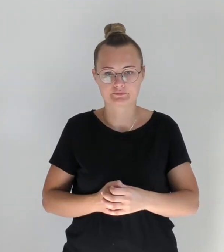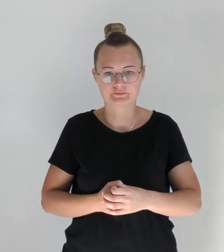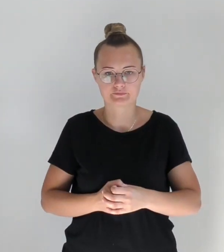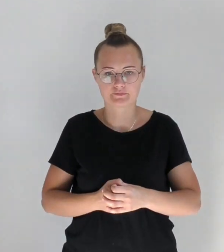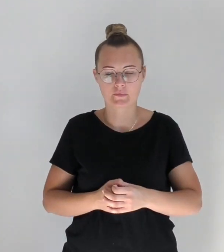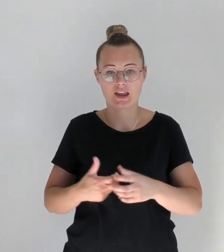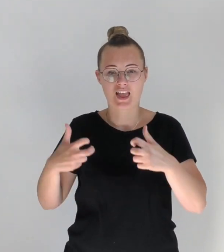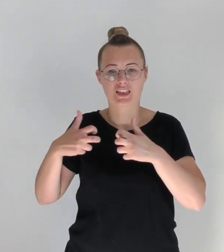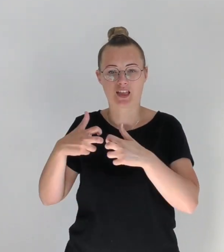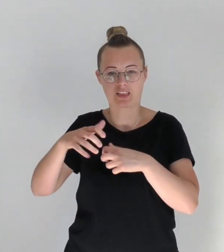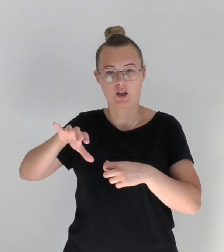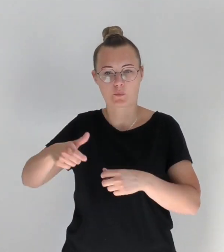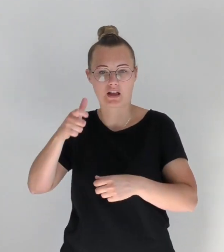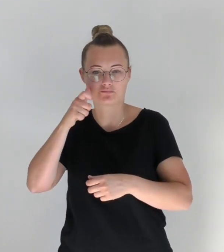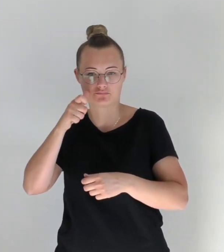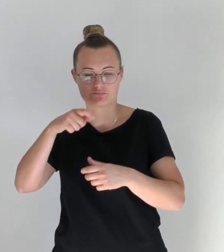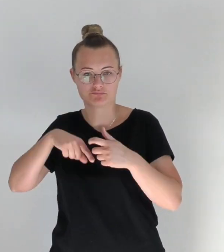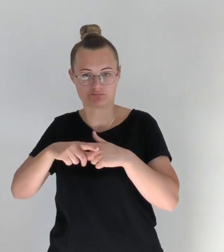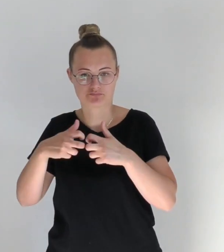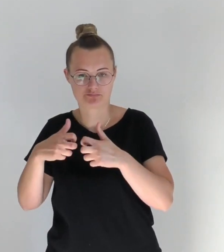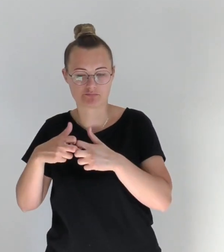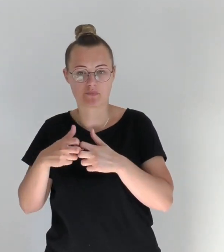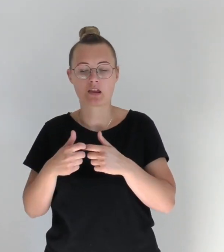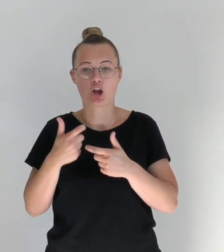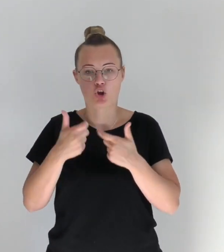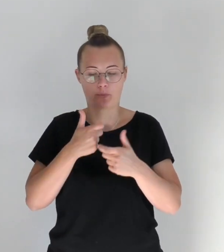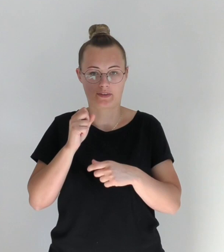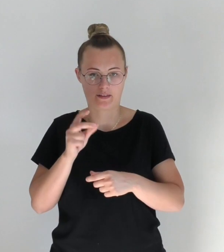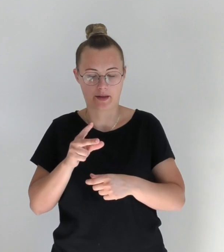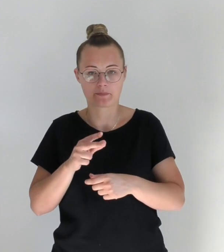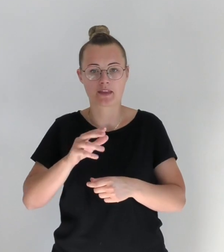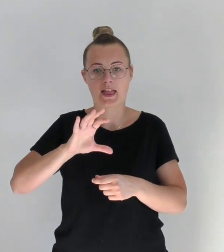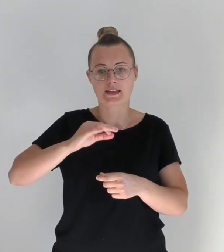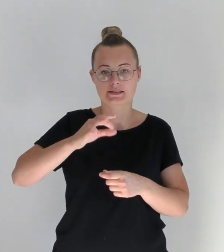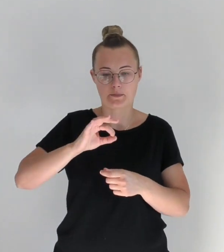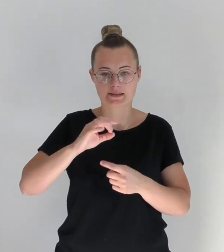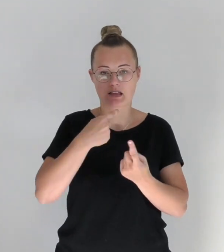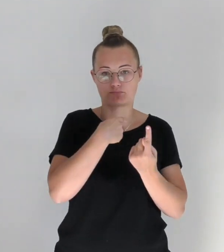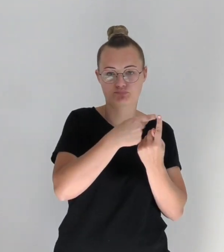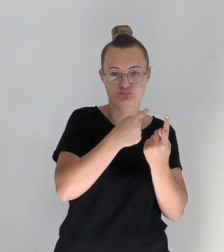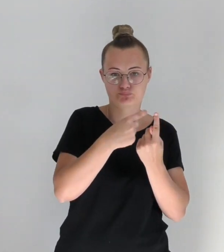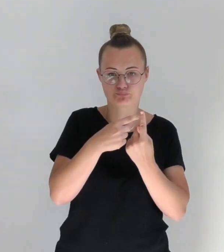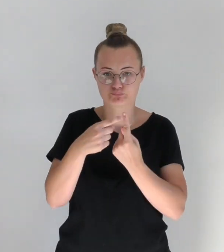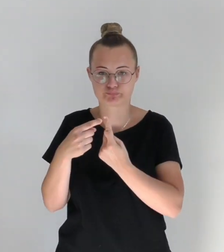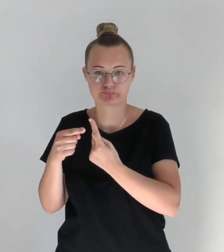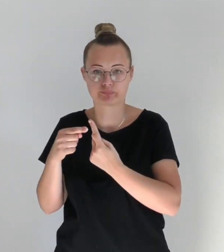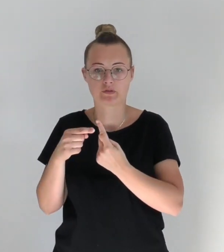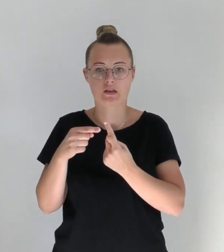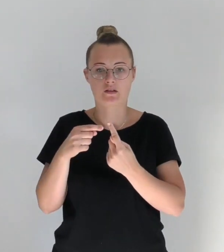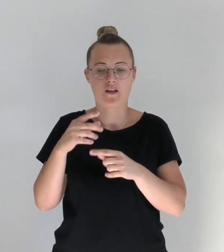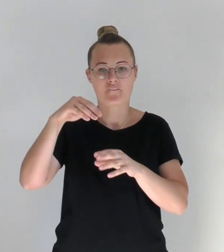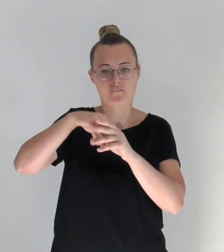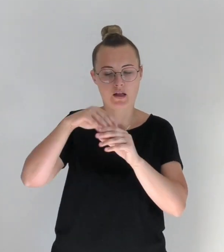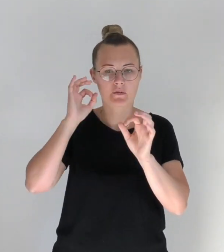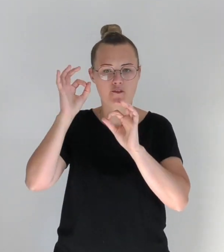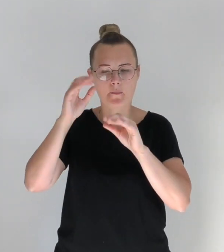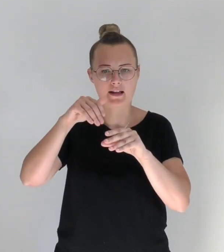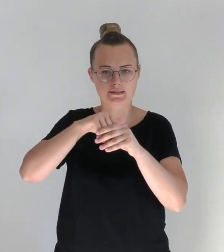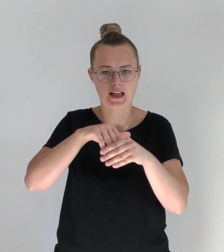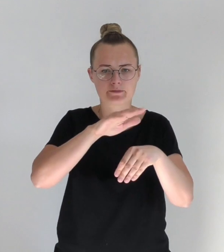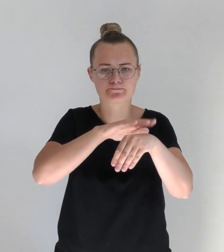Internetowi przestępcy wysyłają fałszywe wiadomości SMS, w których informują,